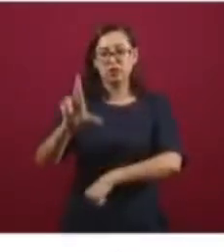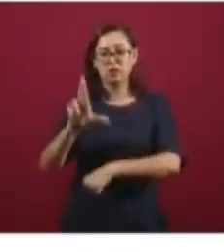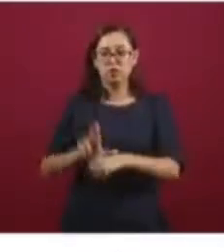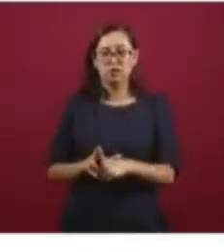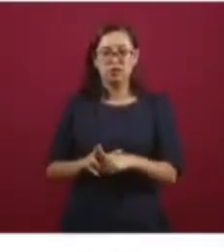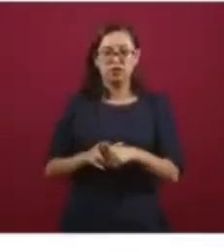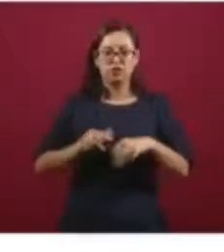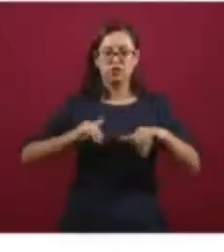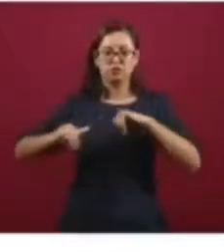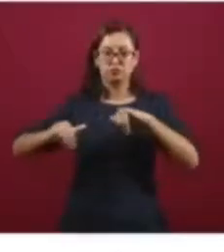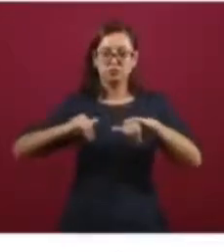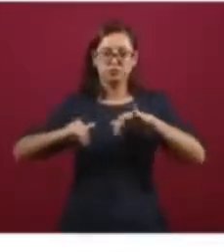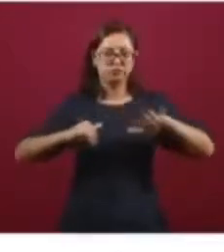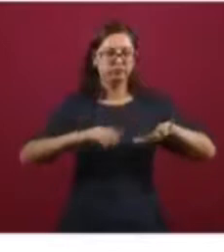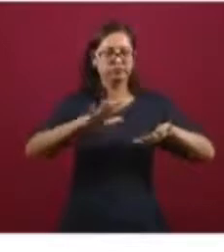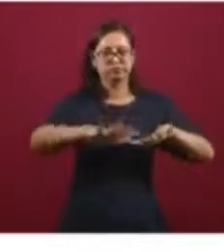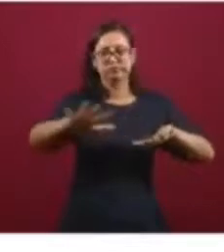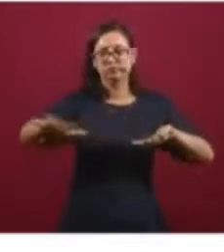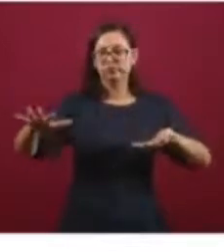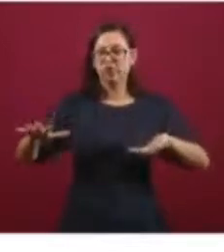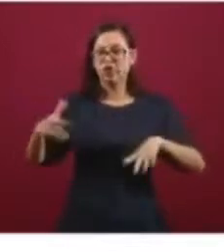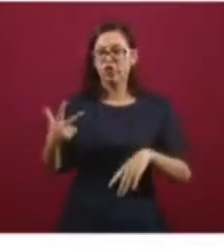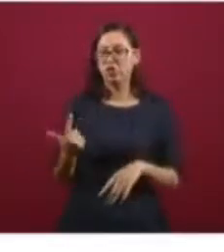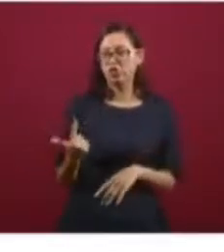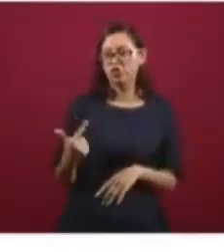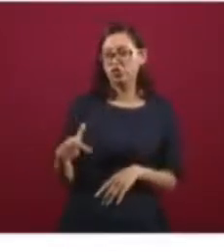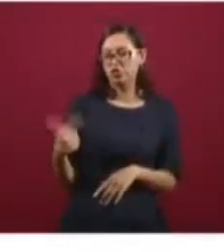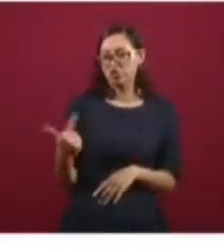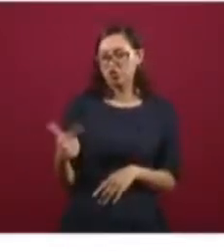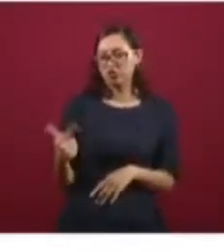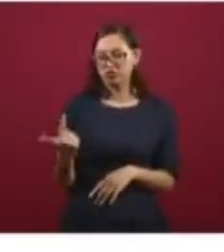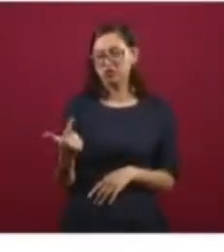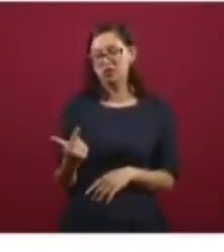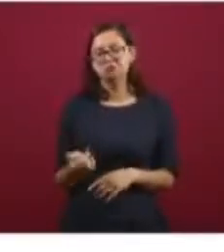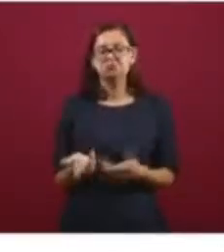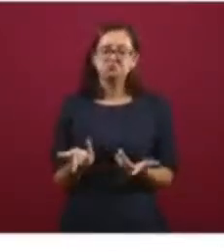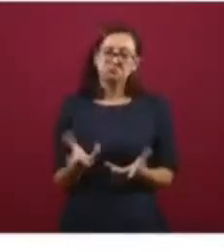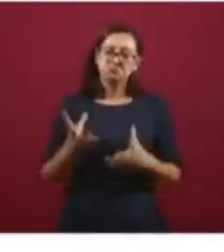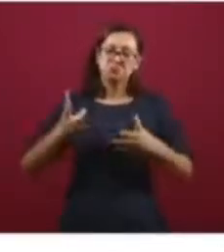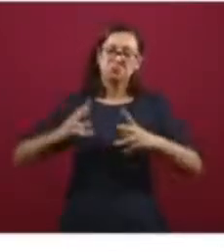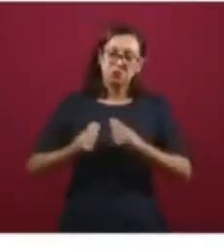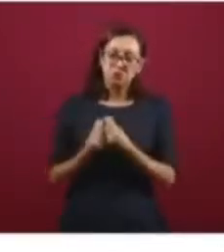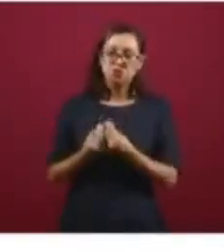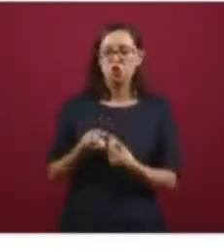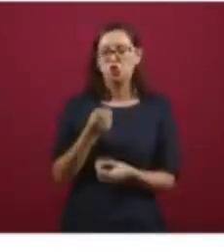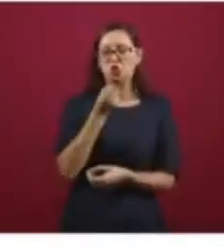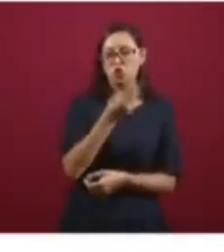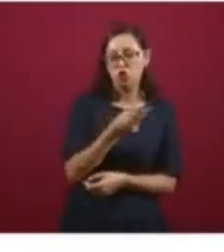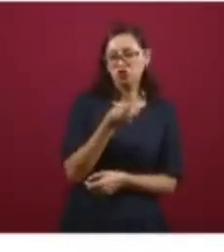Cada coordinación territorial abarca dos o tres estados de manera similar a la división